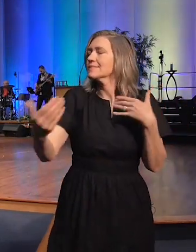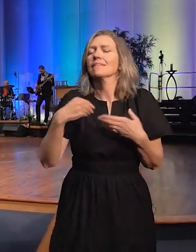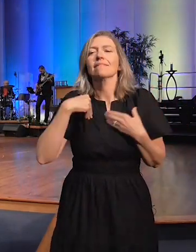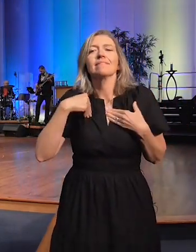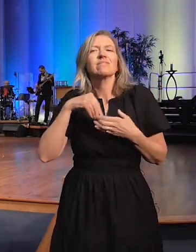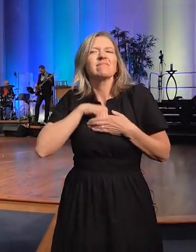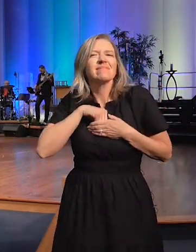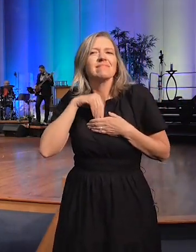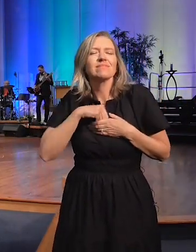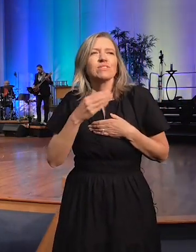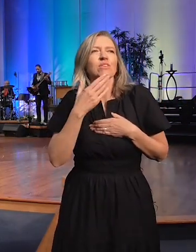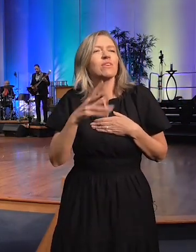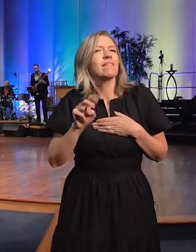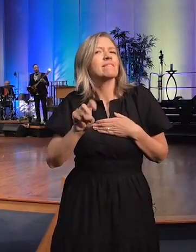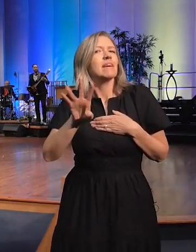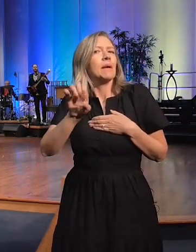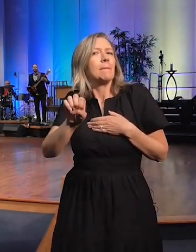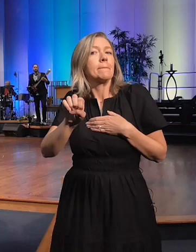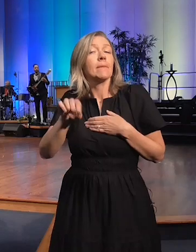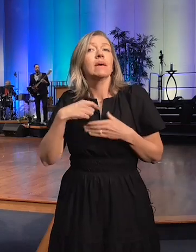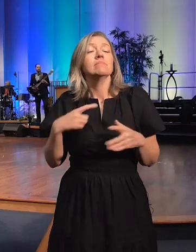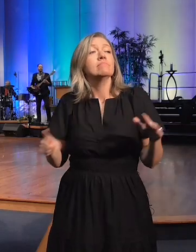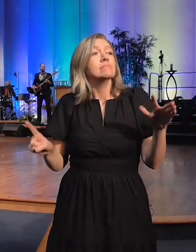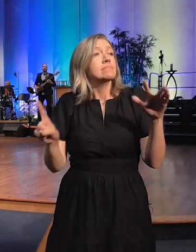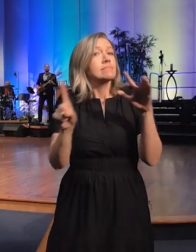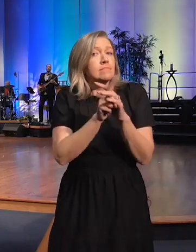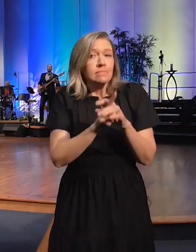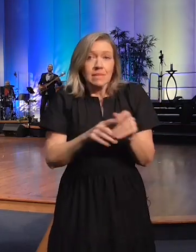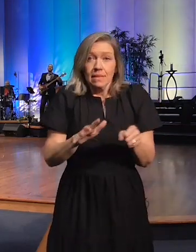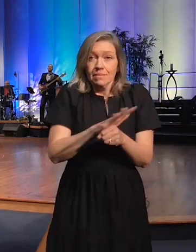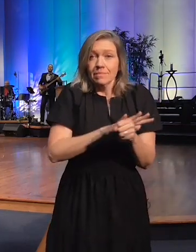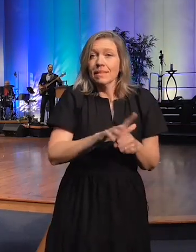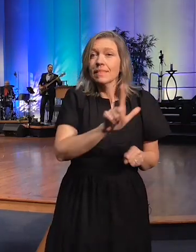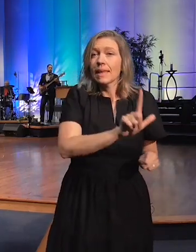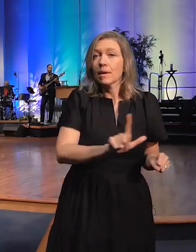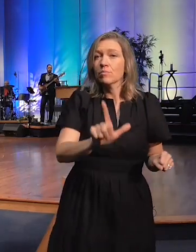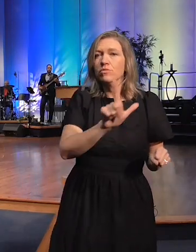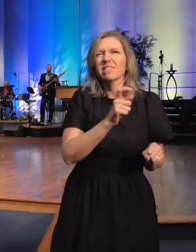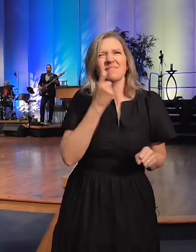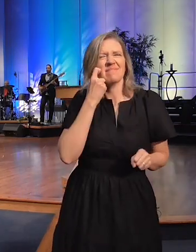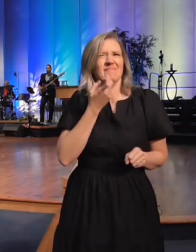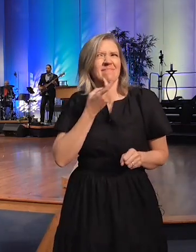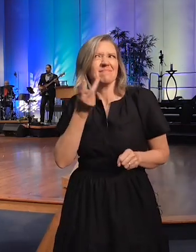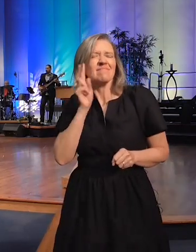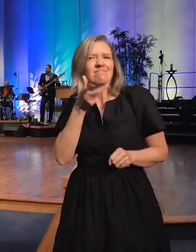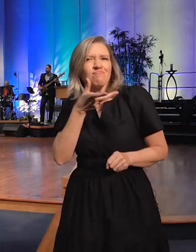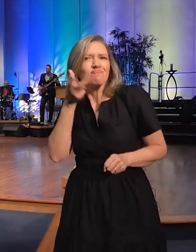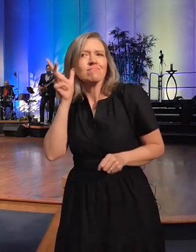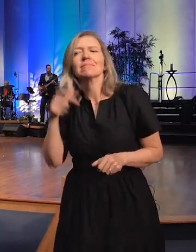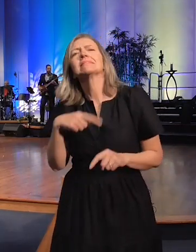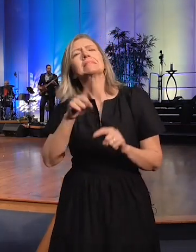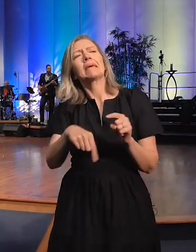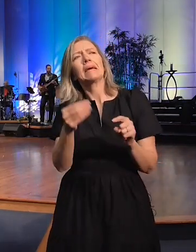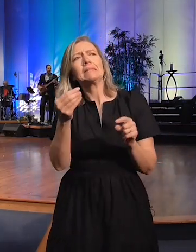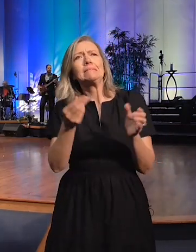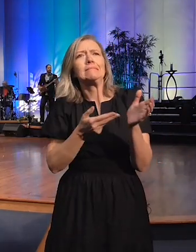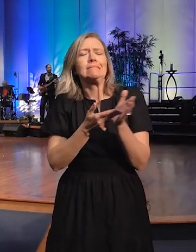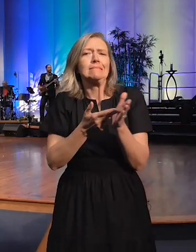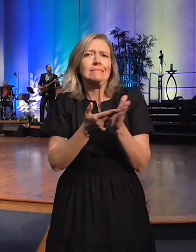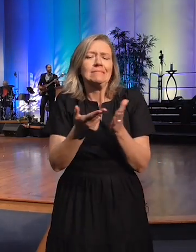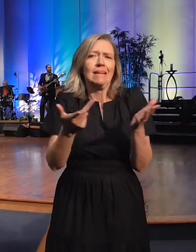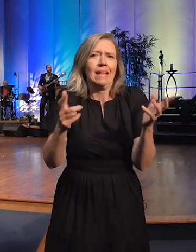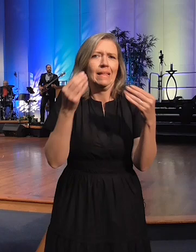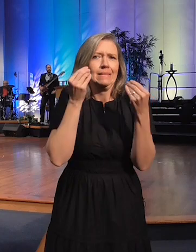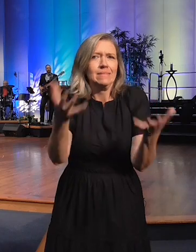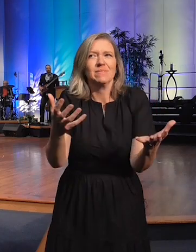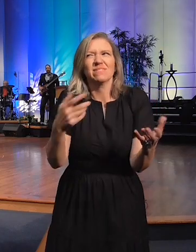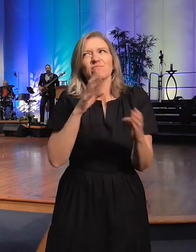buenas vibraciones Entré a la biblioteca el otro día no puedo negar que estaba un poco tranquilo y